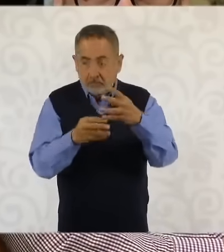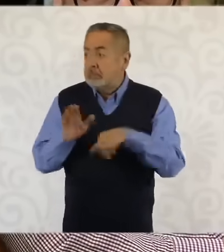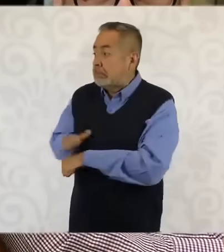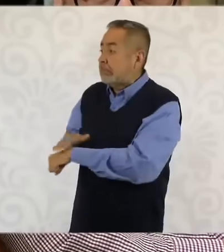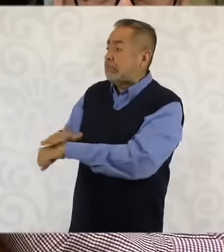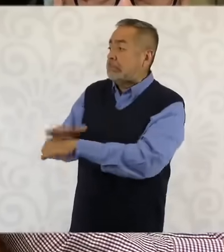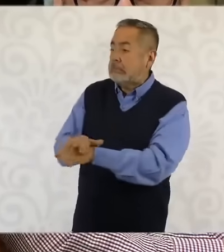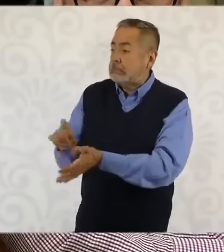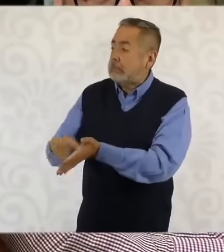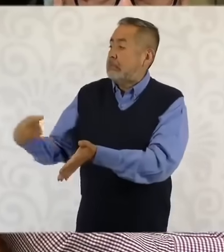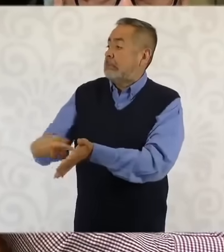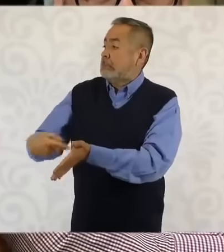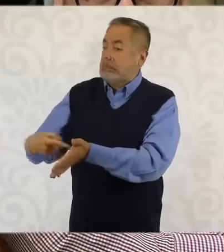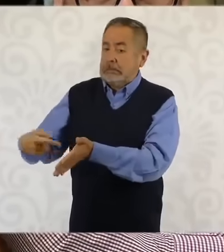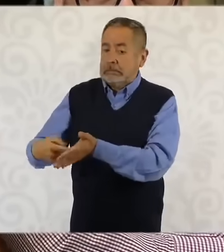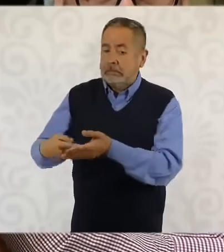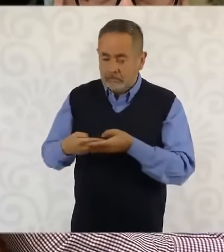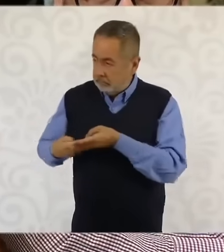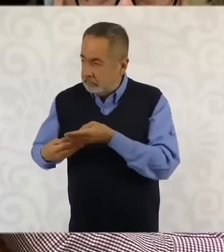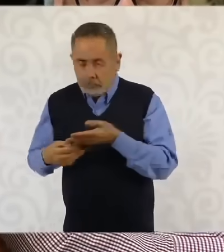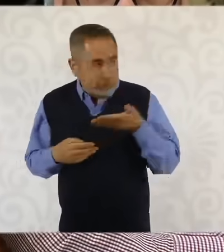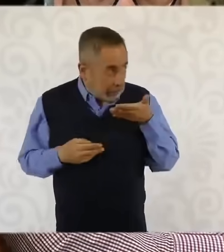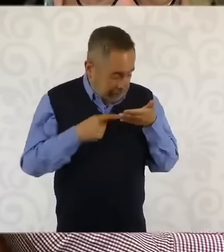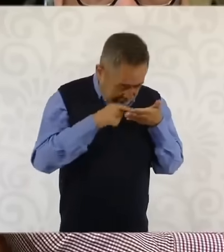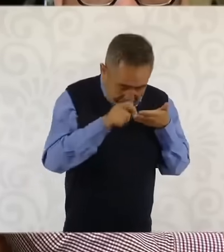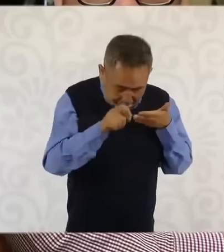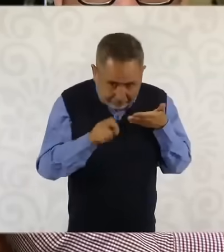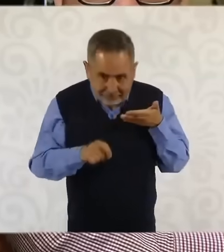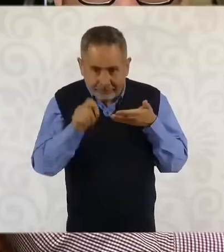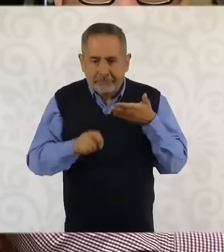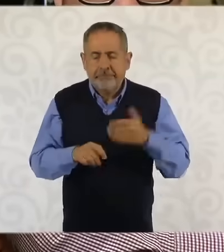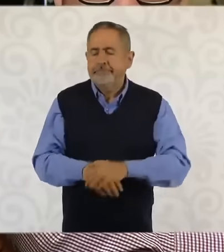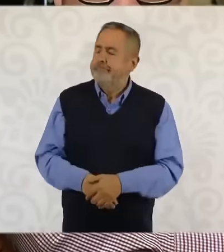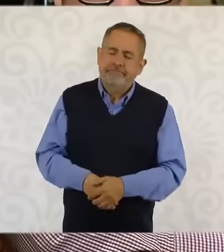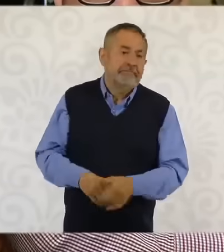presidenta de verdad por el bien de México que se les haya colado un buen jurista por ahí entre